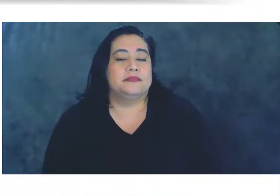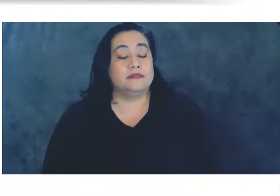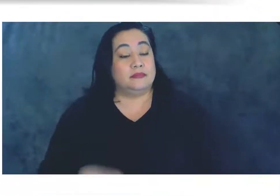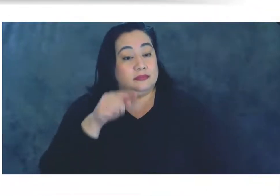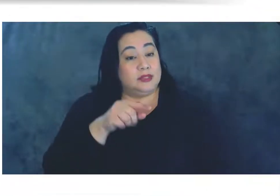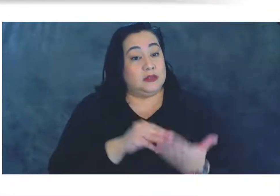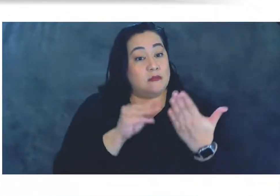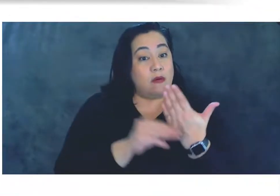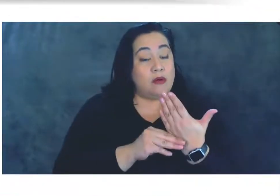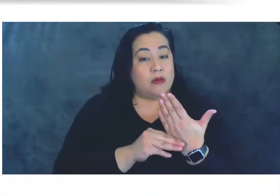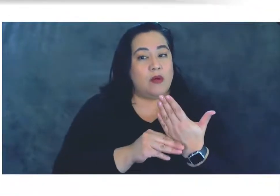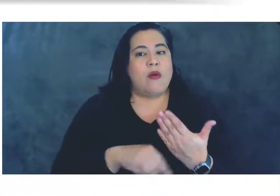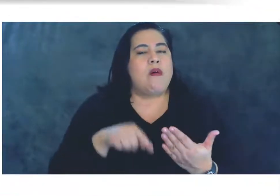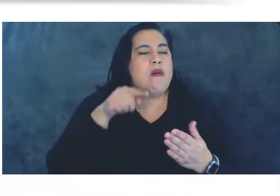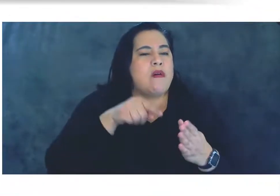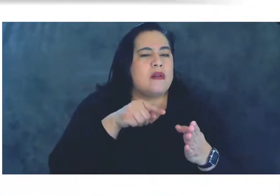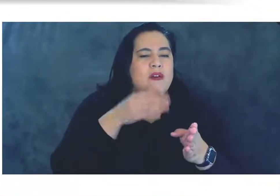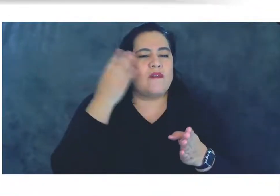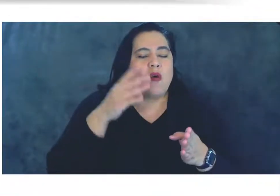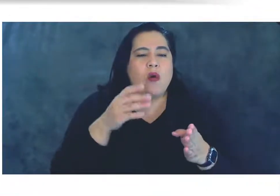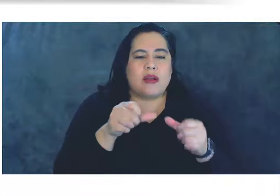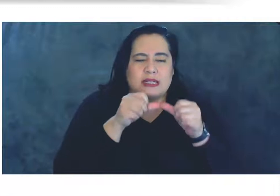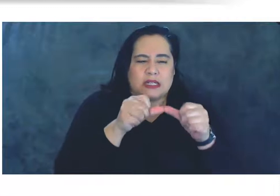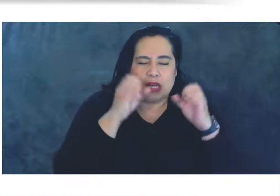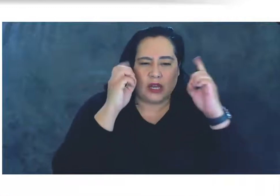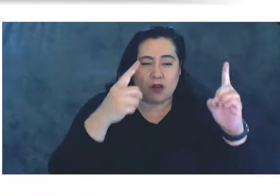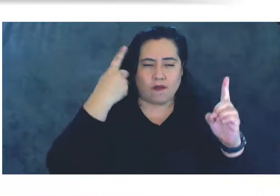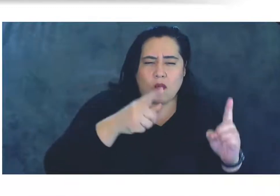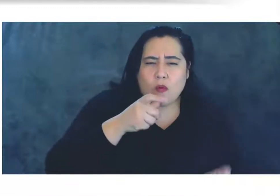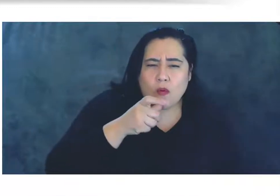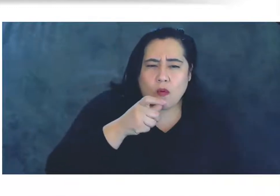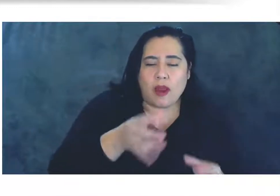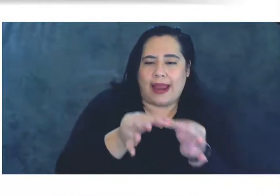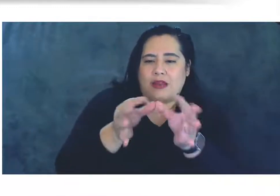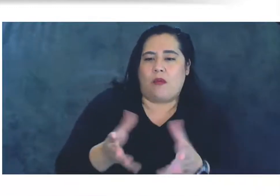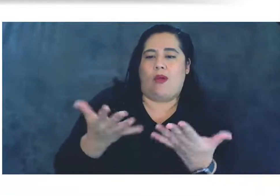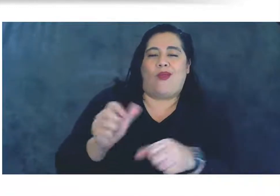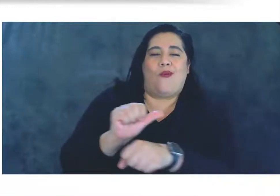El módulo es una educación continúa diseñada para un ... intérprete practicante.